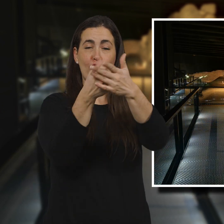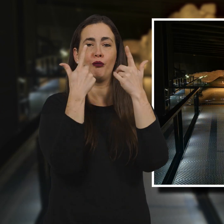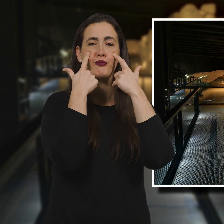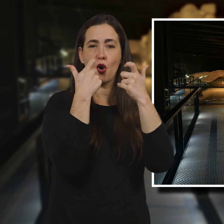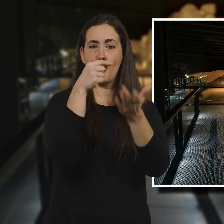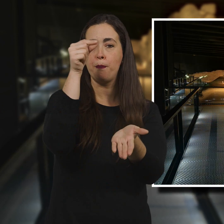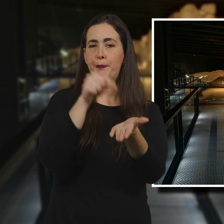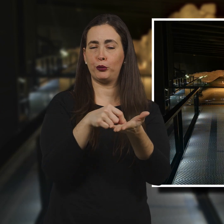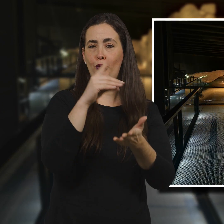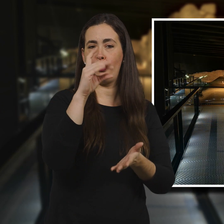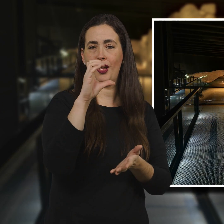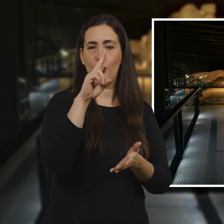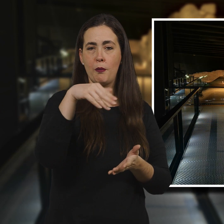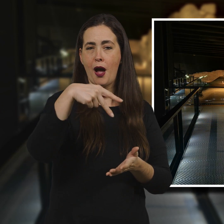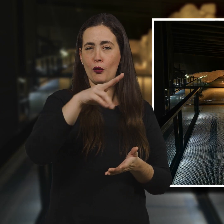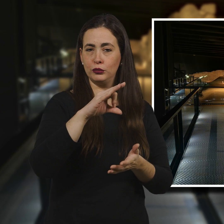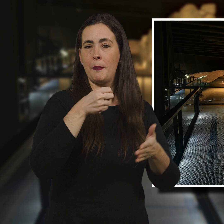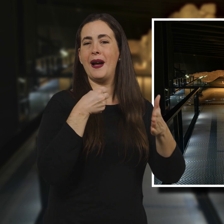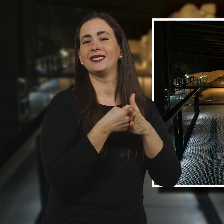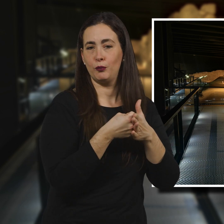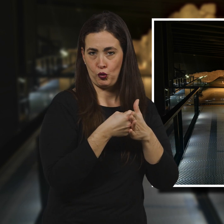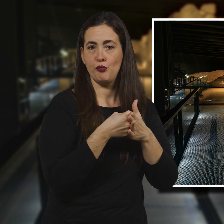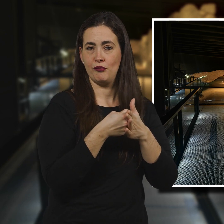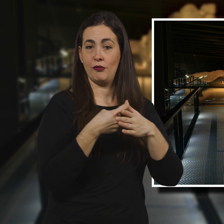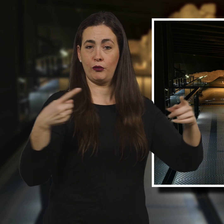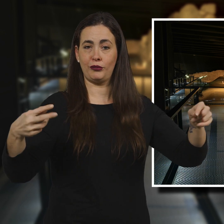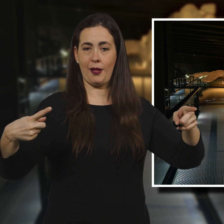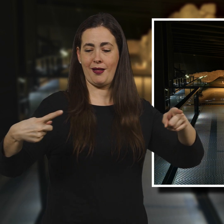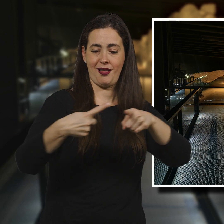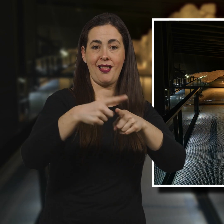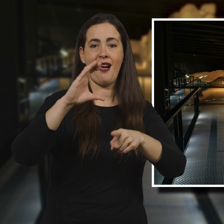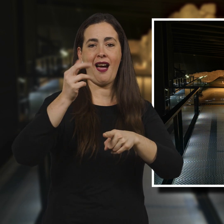Al fons, s’observa el punt en què aquest "decumanus maximus" es creua